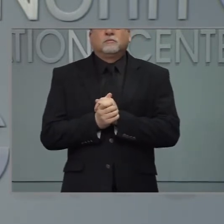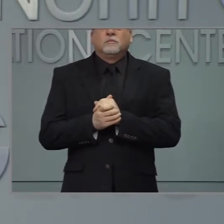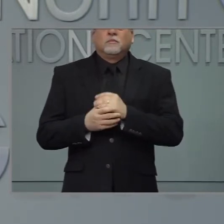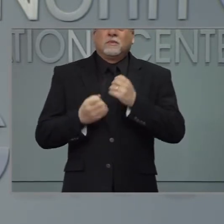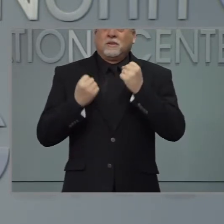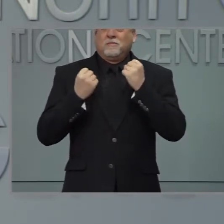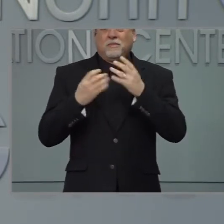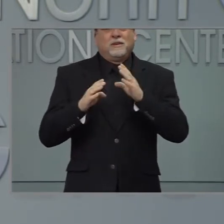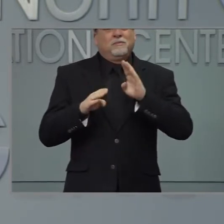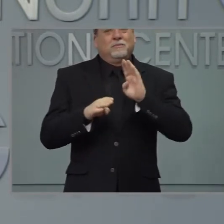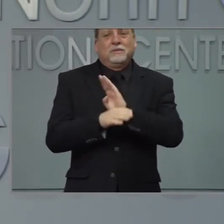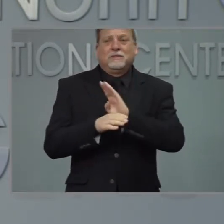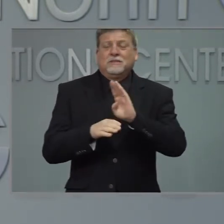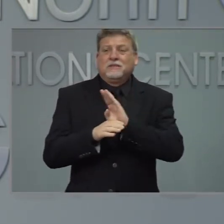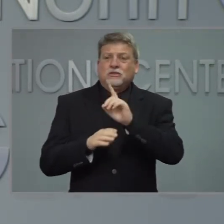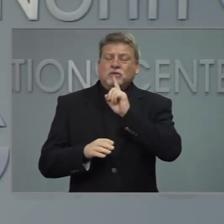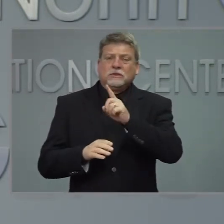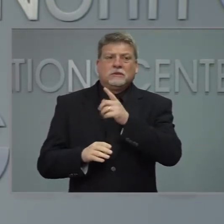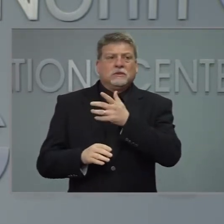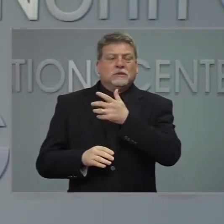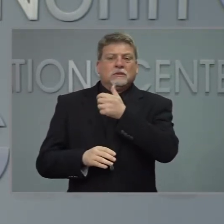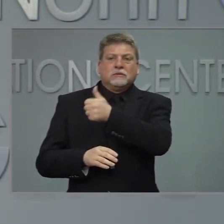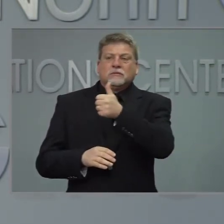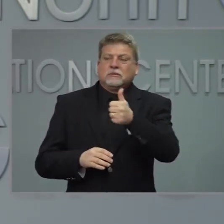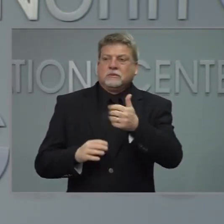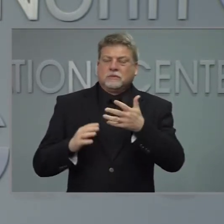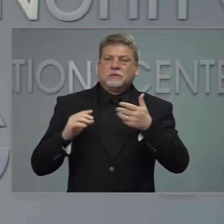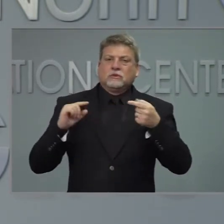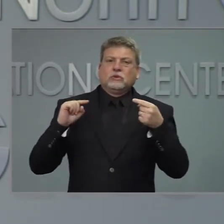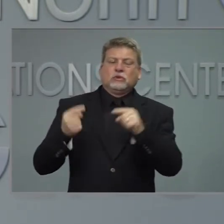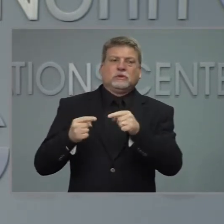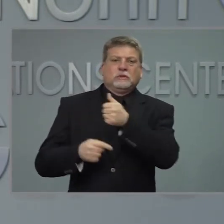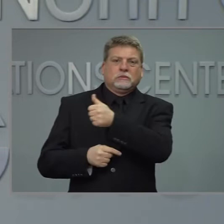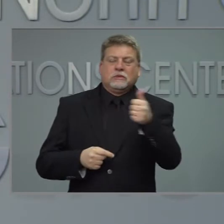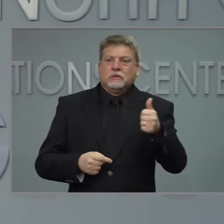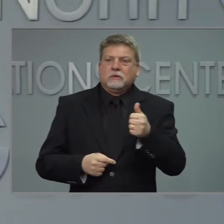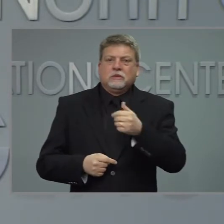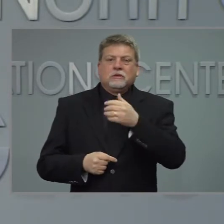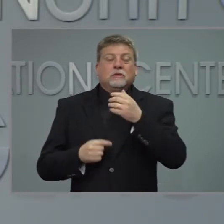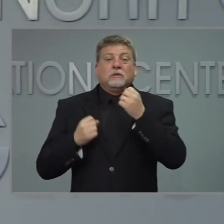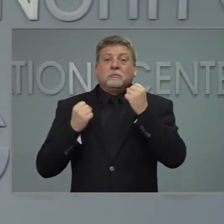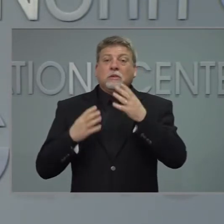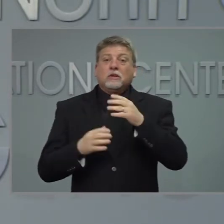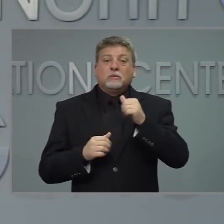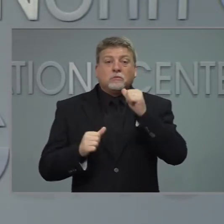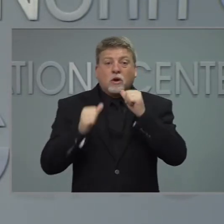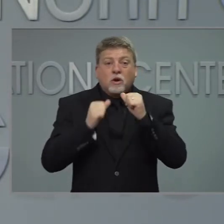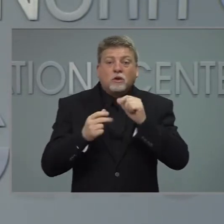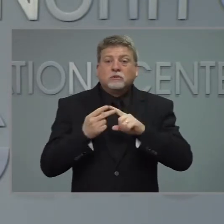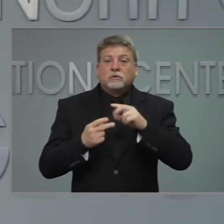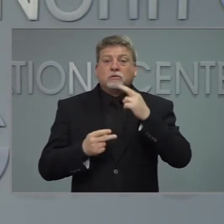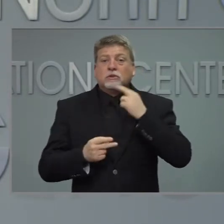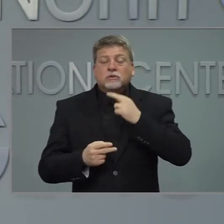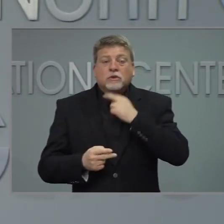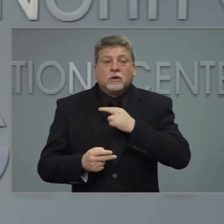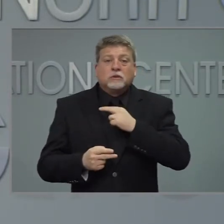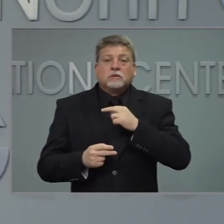Están fuera de trabajo en restaurantes, tiendas, bares, hoteles porque y les preocupa